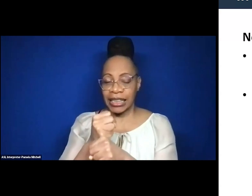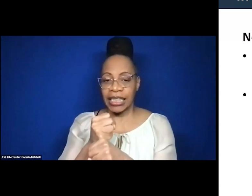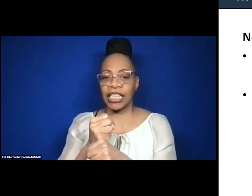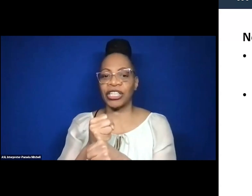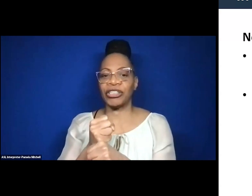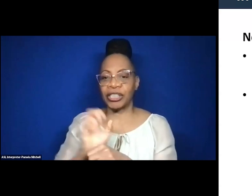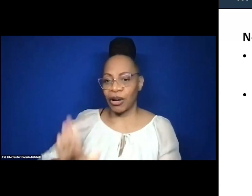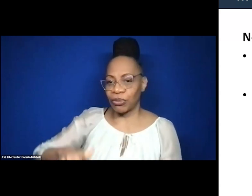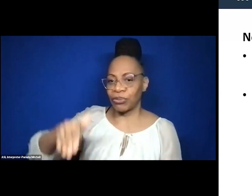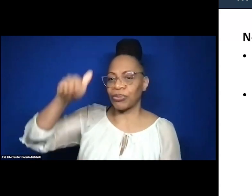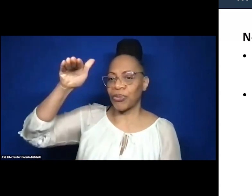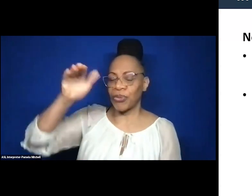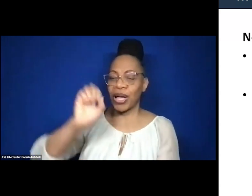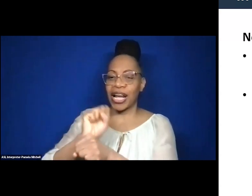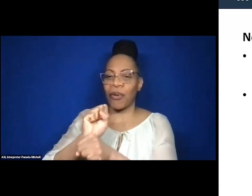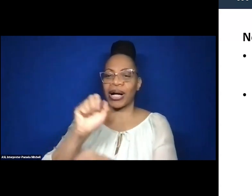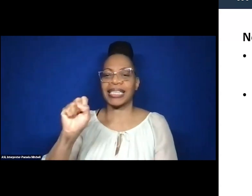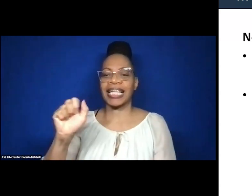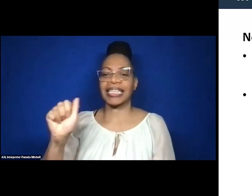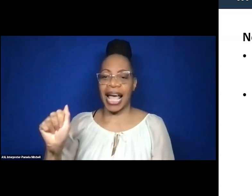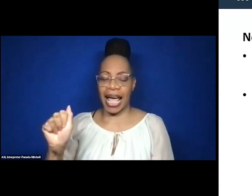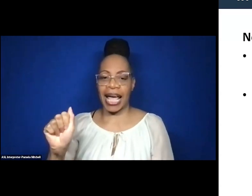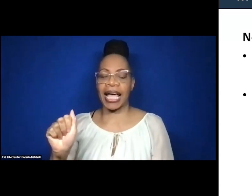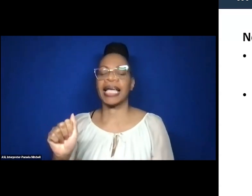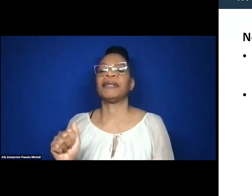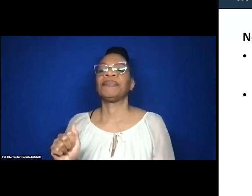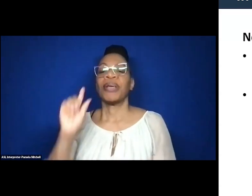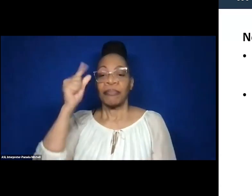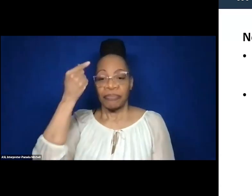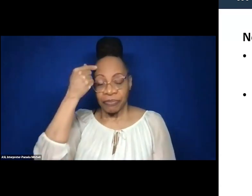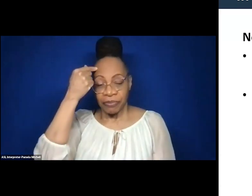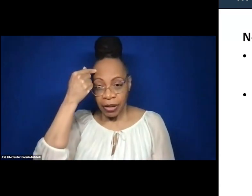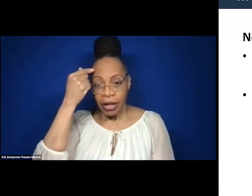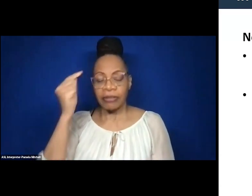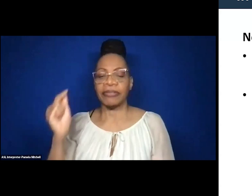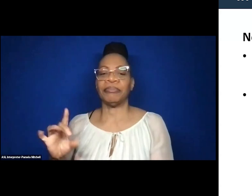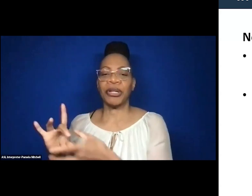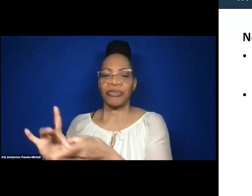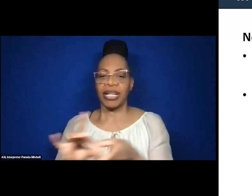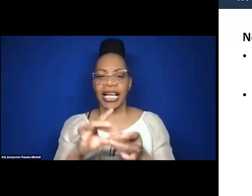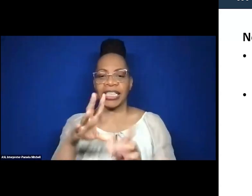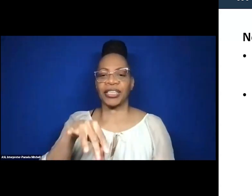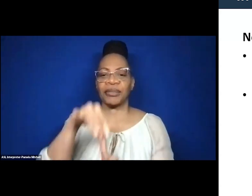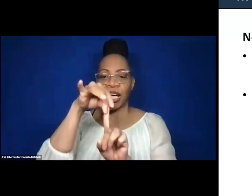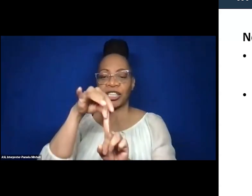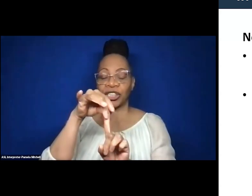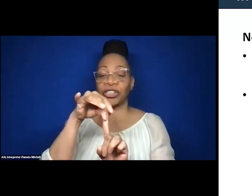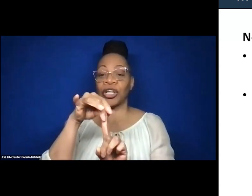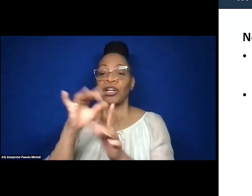excepto en la SSA. Soy especialista en asuntos públicos aquí en Jersey City. Cobro la divulgación aquí en el centro